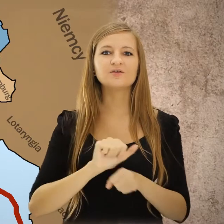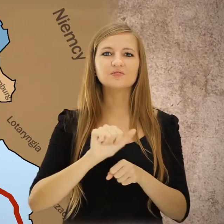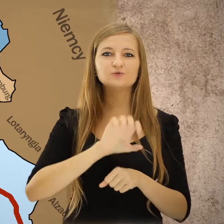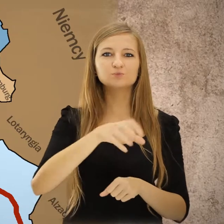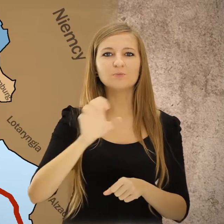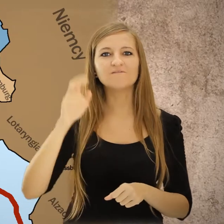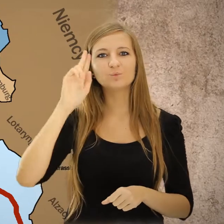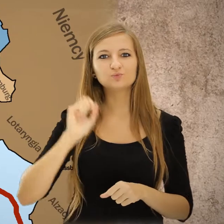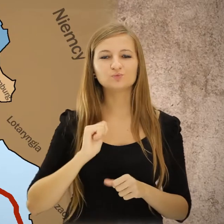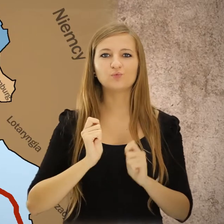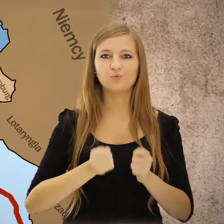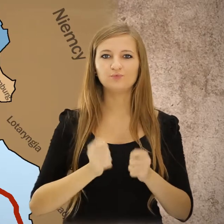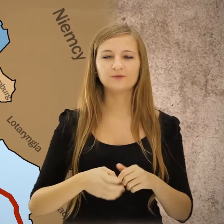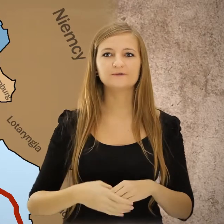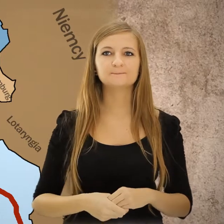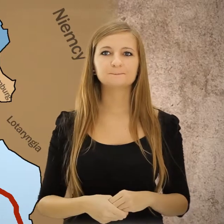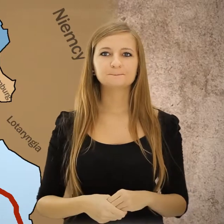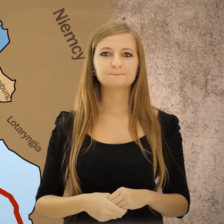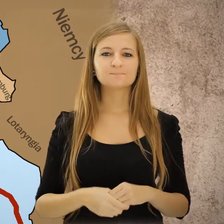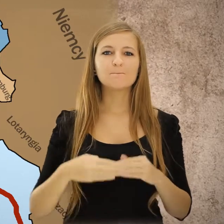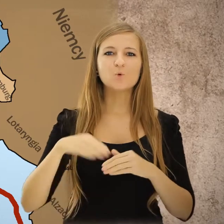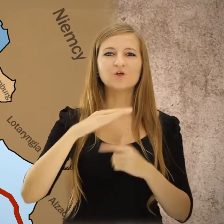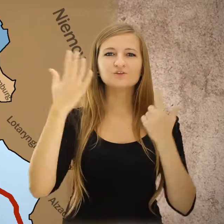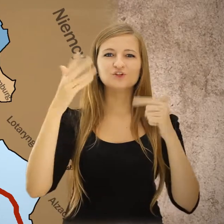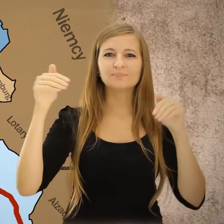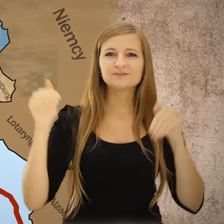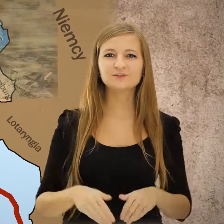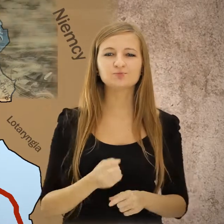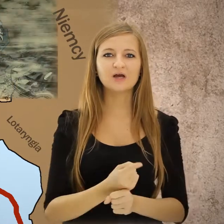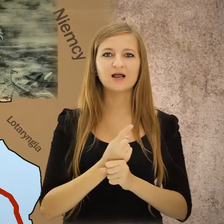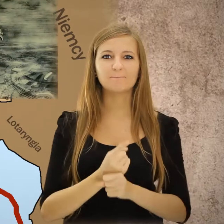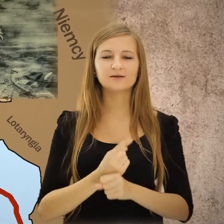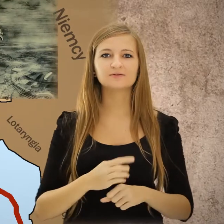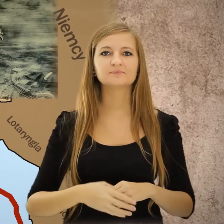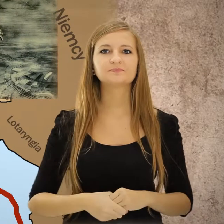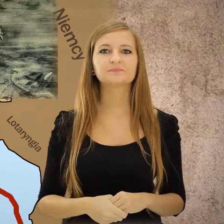11 dywizji kawalerii, ponad 7 tysięcy dział,